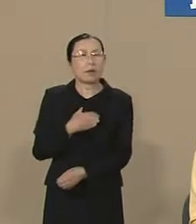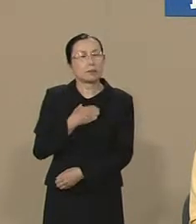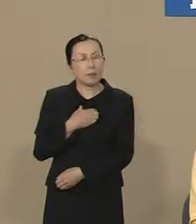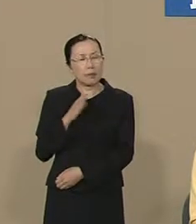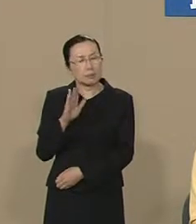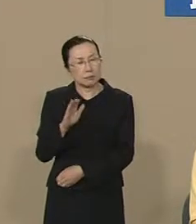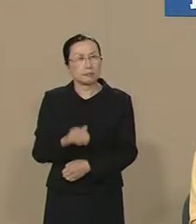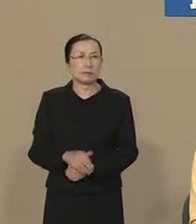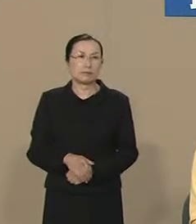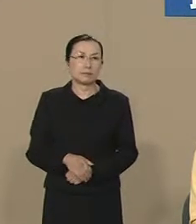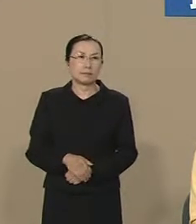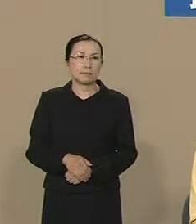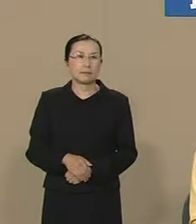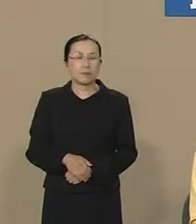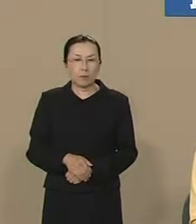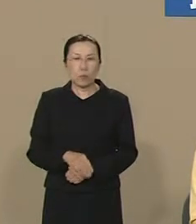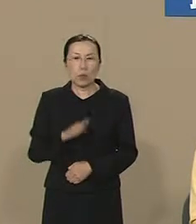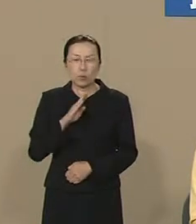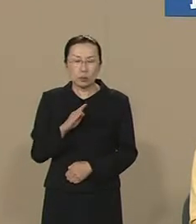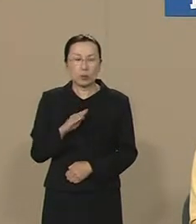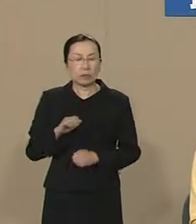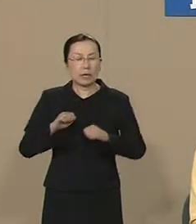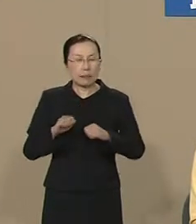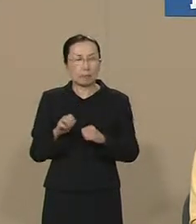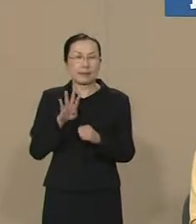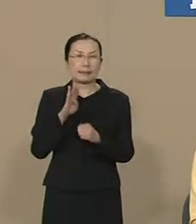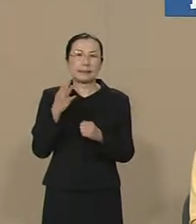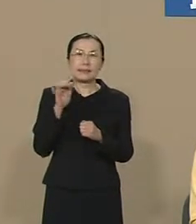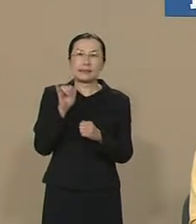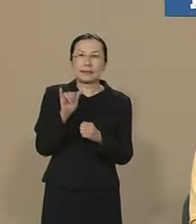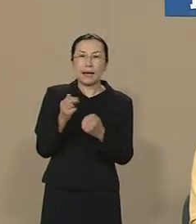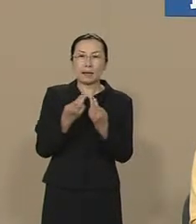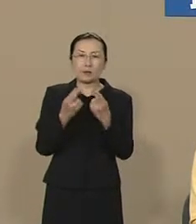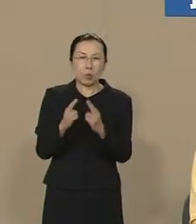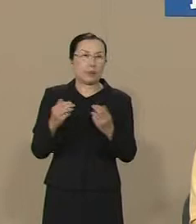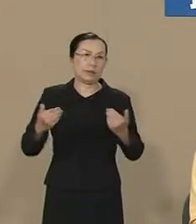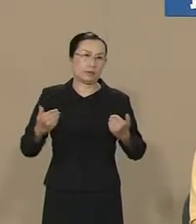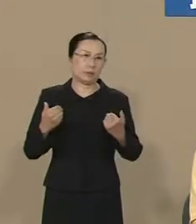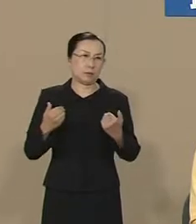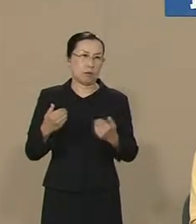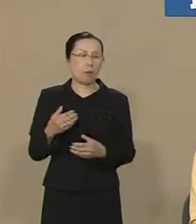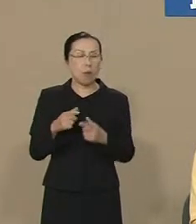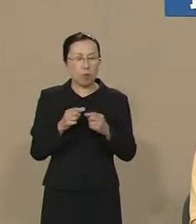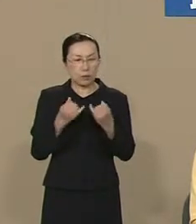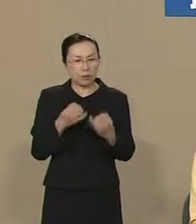健全な野党の存在が必要で､ 国民の声がしっかり反映される